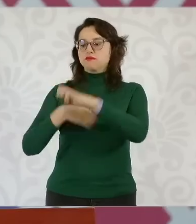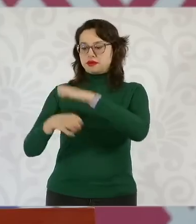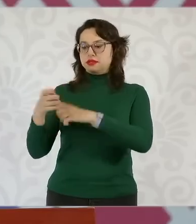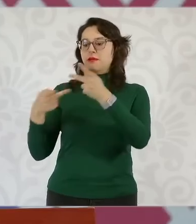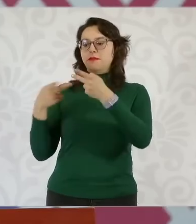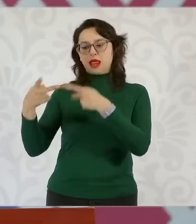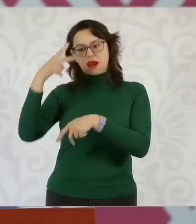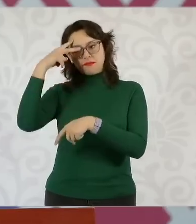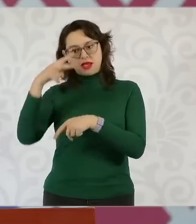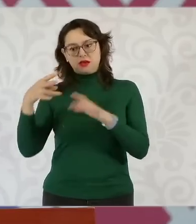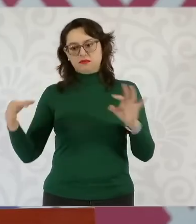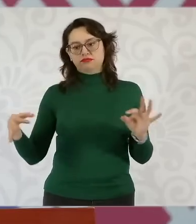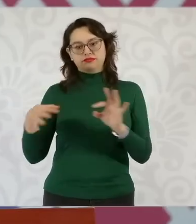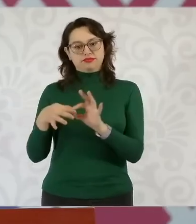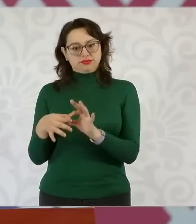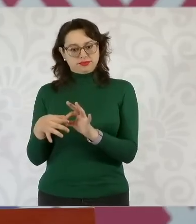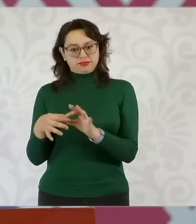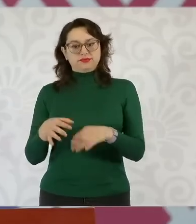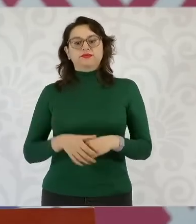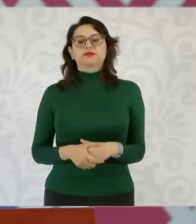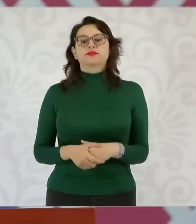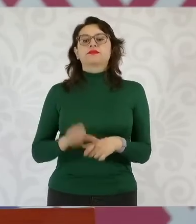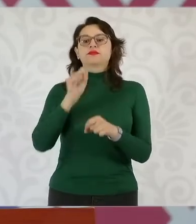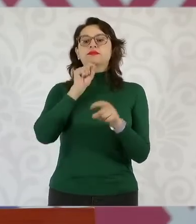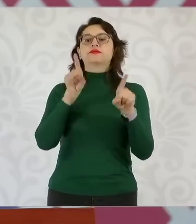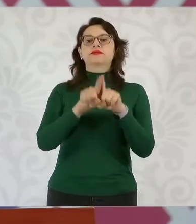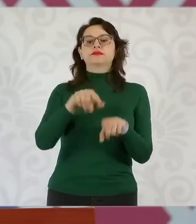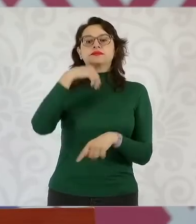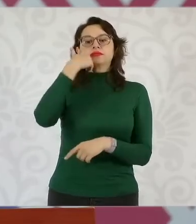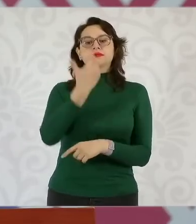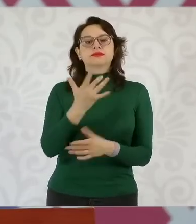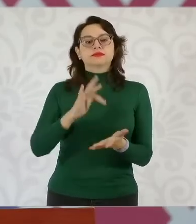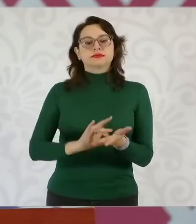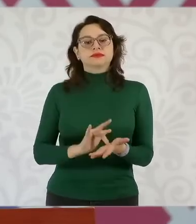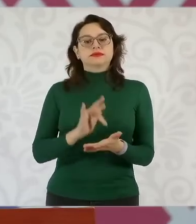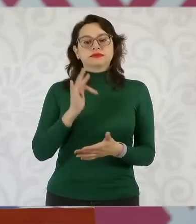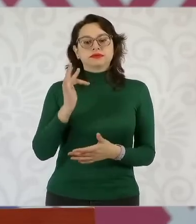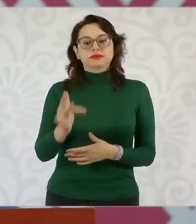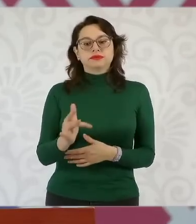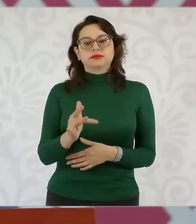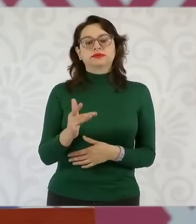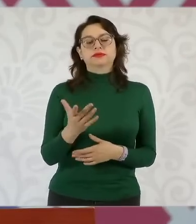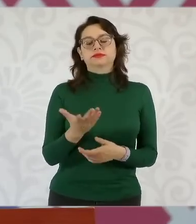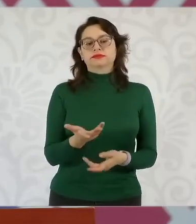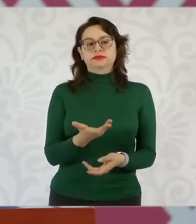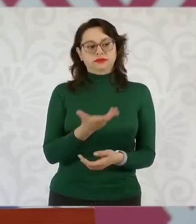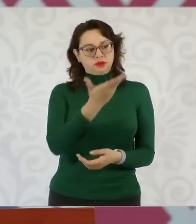presidencia aprovecho también para agradecer el apoyo y el acompañamiento que usted y su equipo